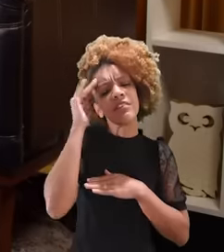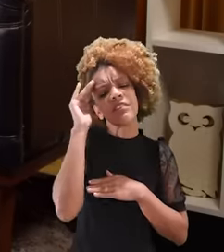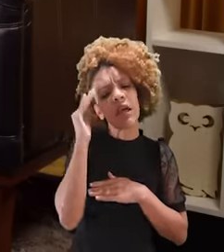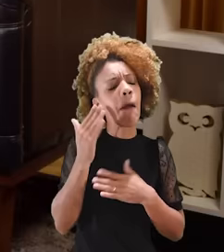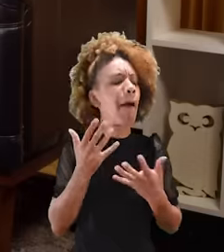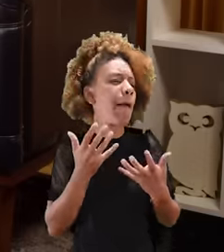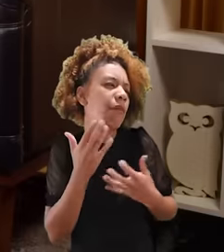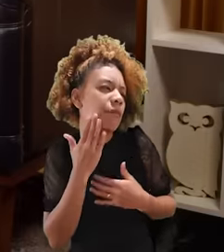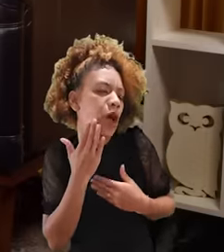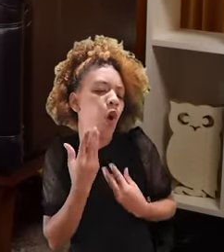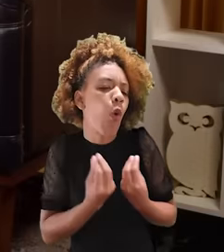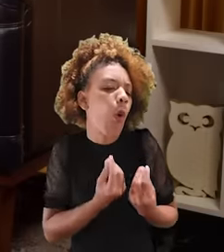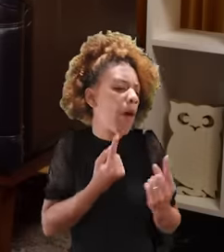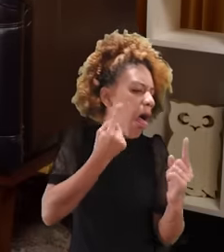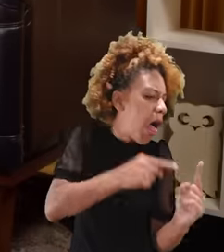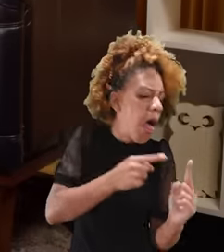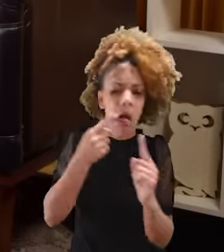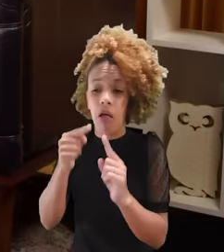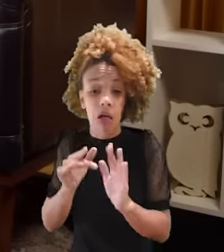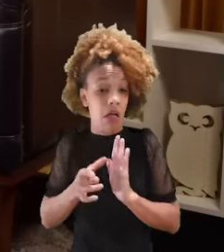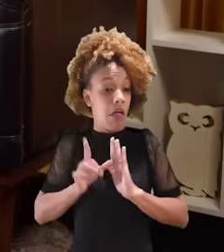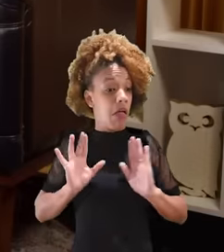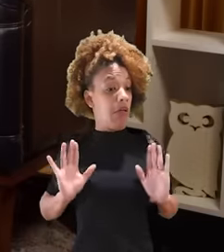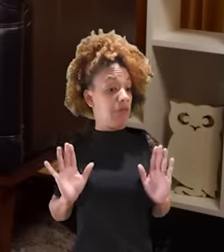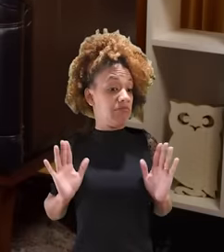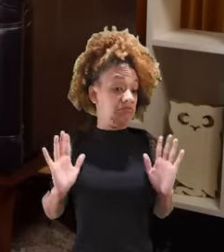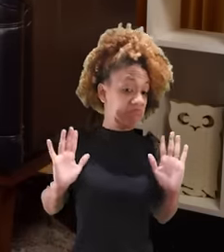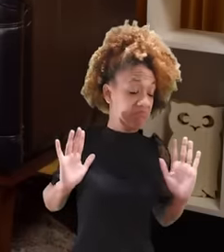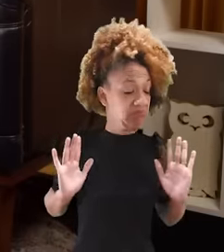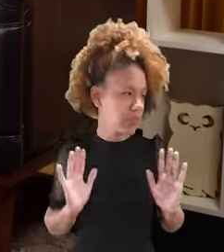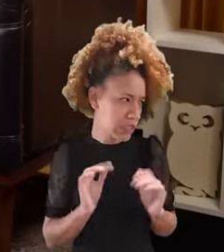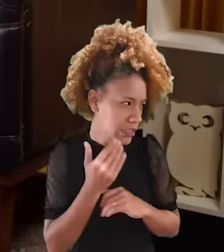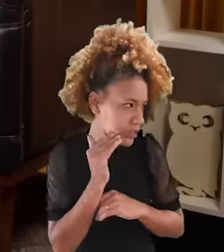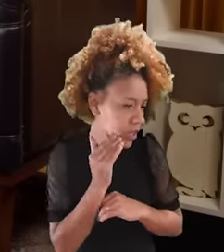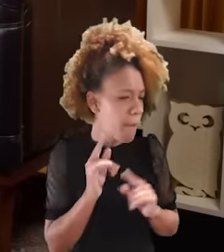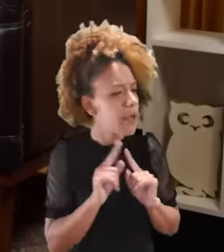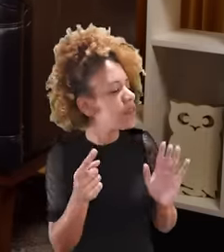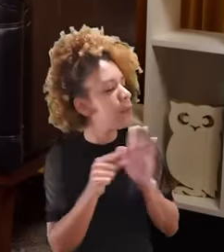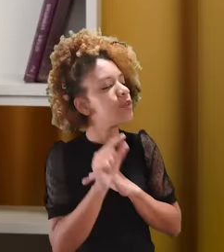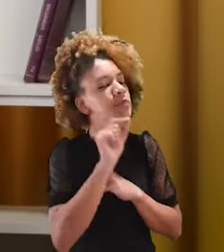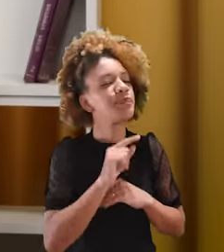ele é condenado ou não antes de você condenar Por uma questão xpto e aí a minha pergunta para você é